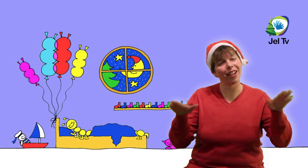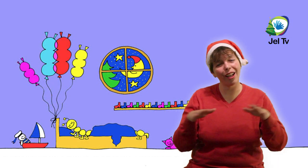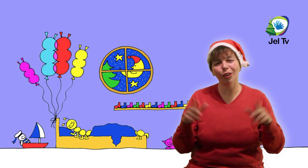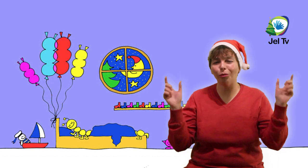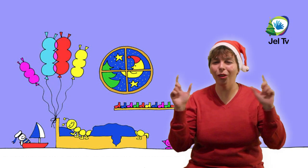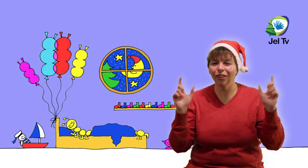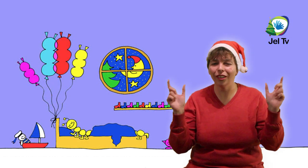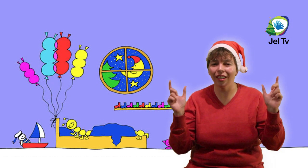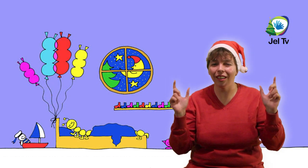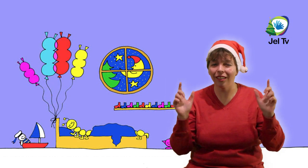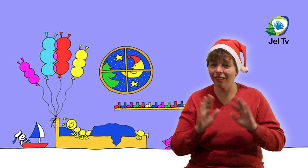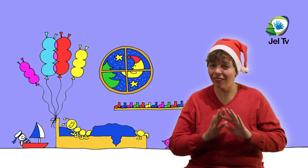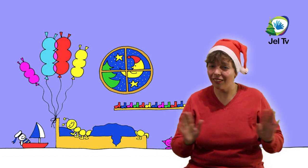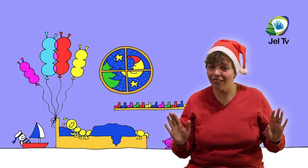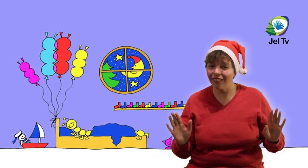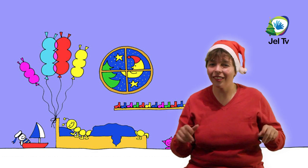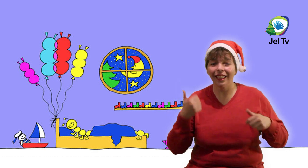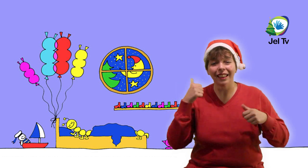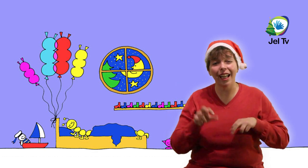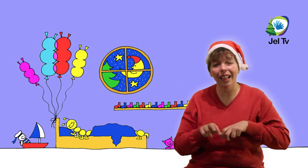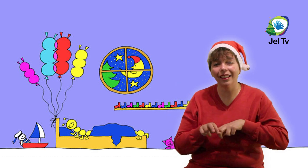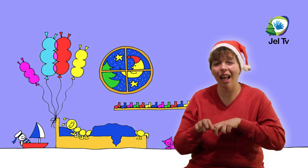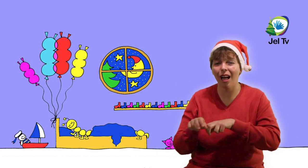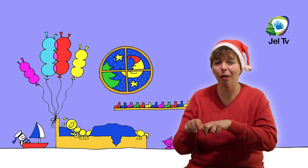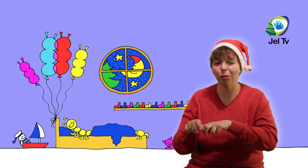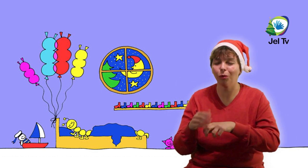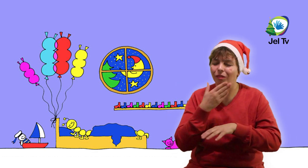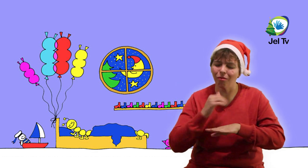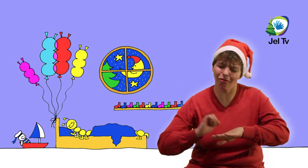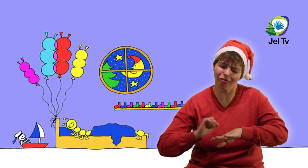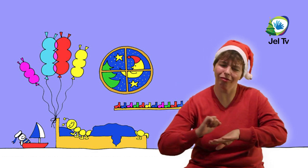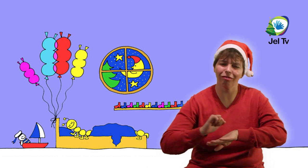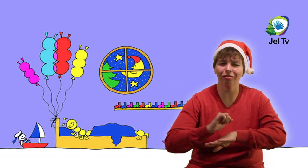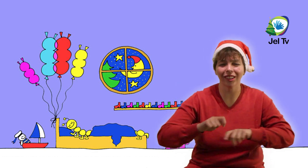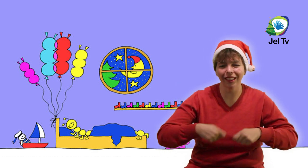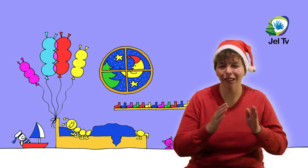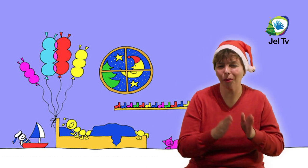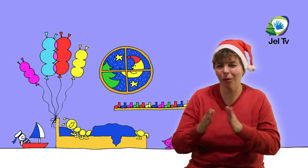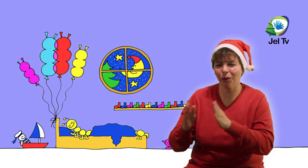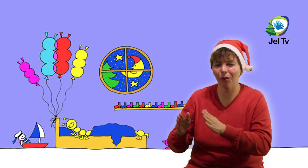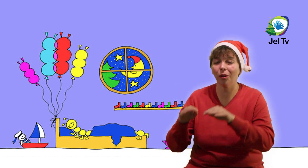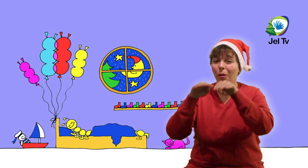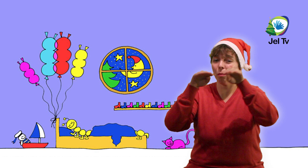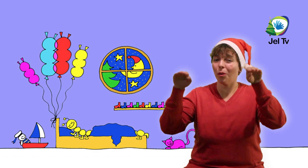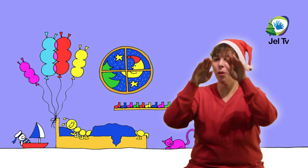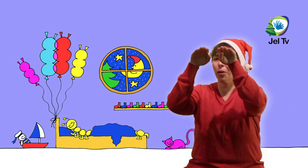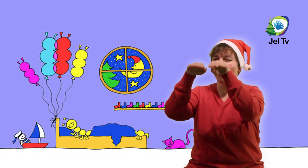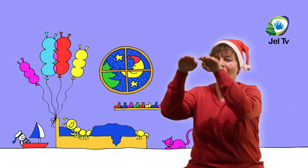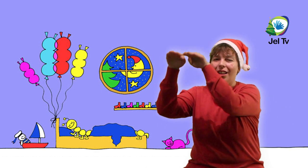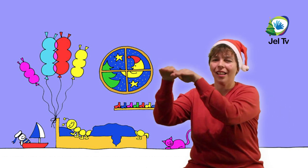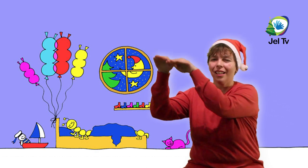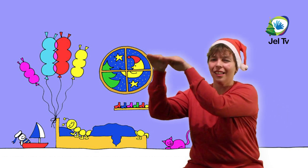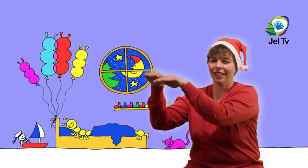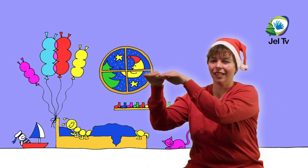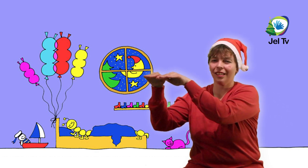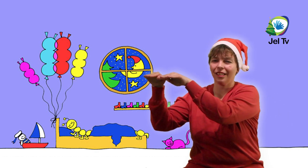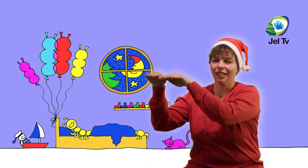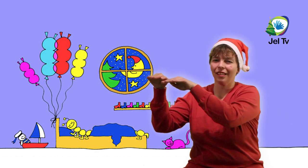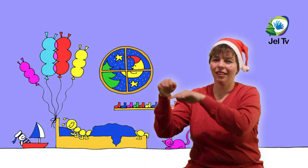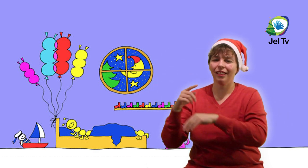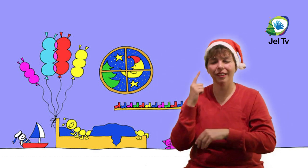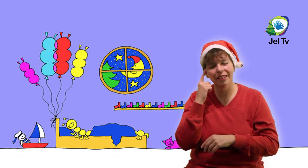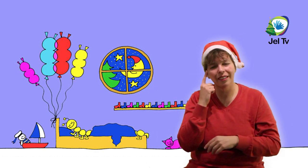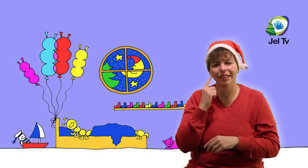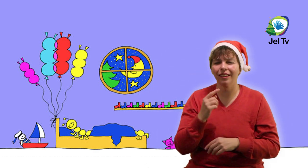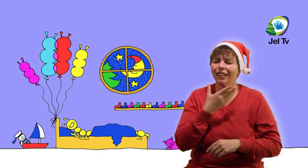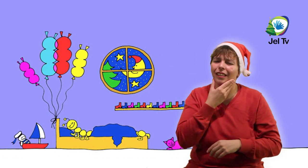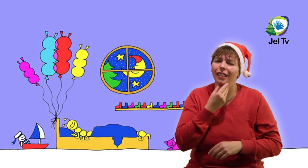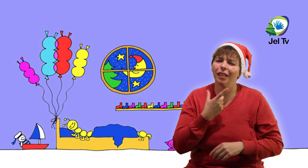A karácsonyi mulatság után százlábú szépen kipucolta új cipőcskéit, és feltette őket a polcra.